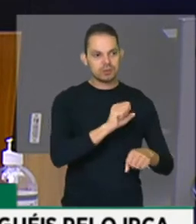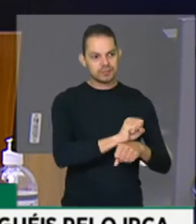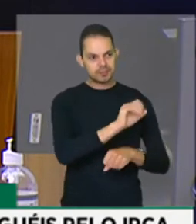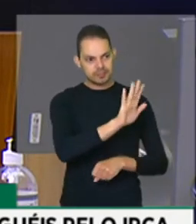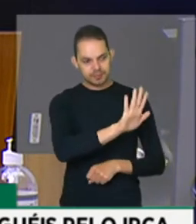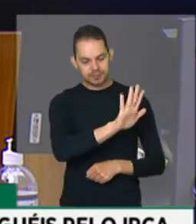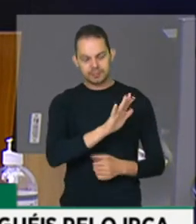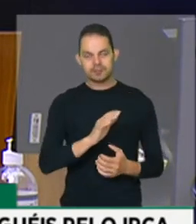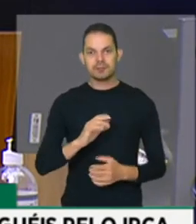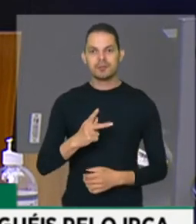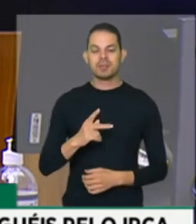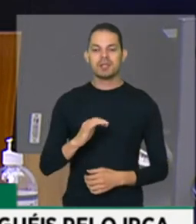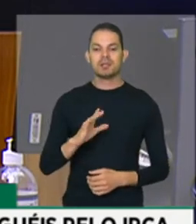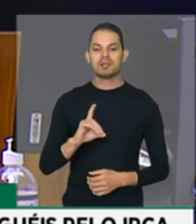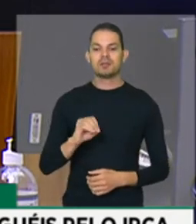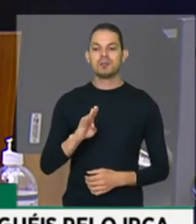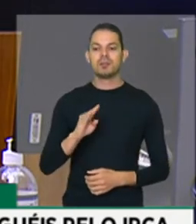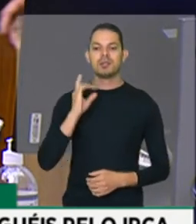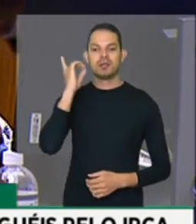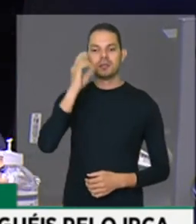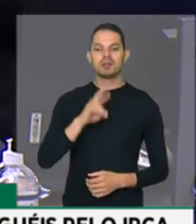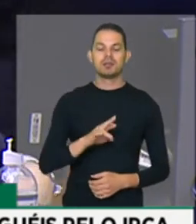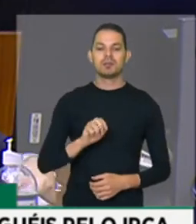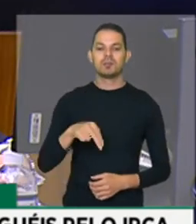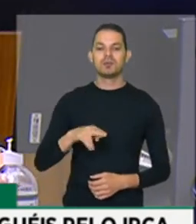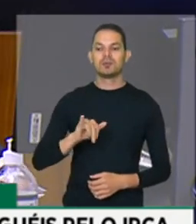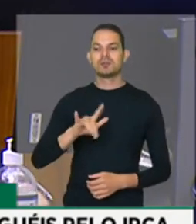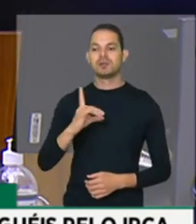QUE DO B, DEPUTADO RENILDO? -- [DEPUTADO]: PRESIDENTE O PCDOB... É FAVORÁVEL É URGÊNCIA E VAI